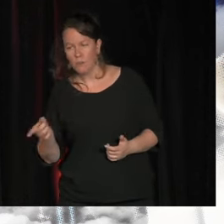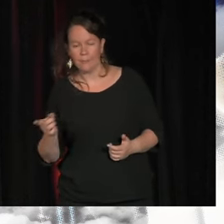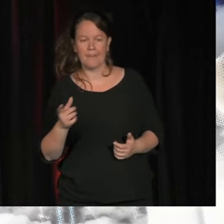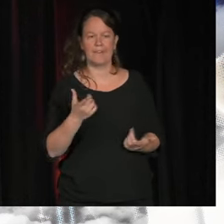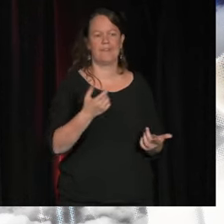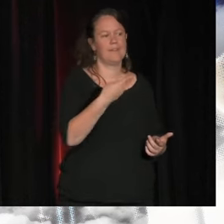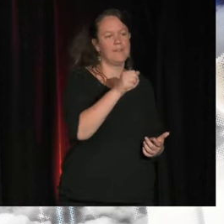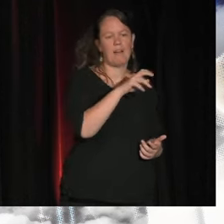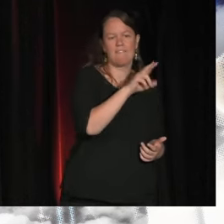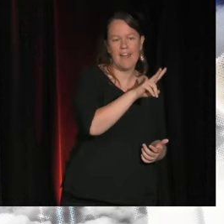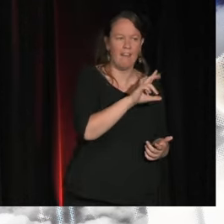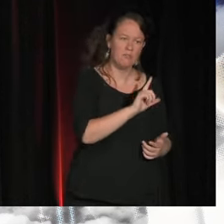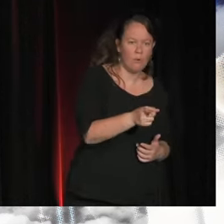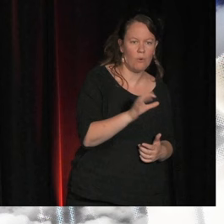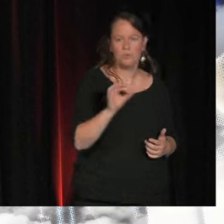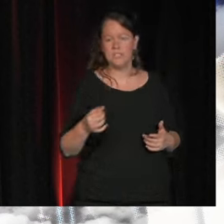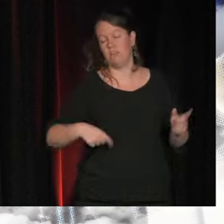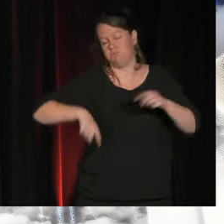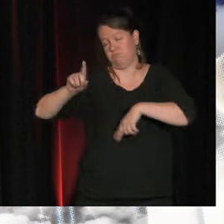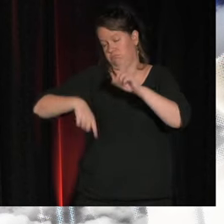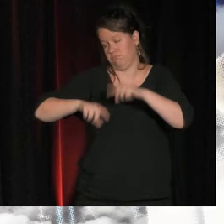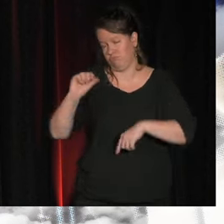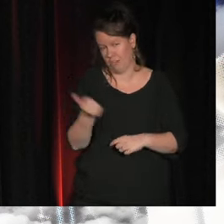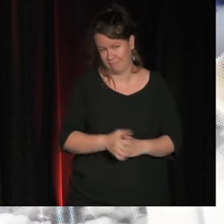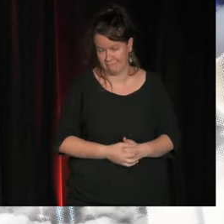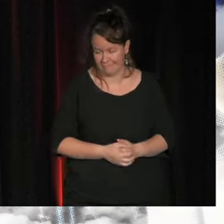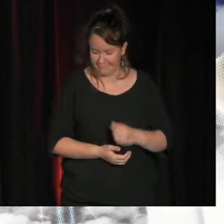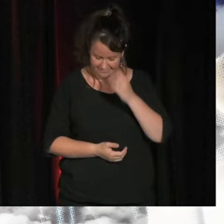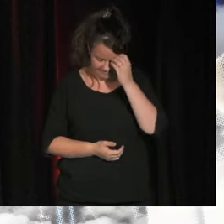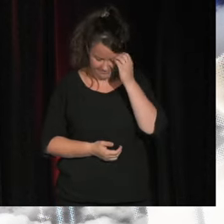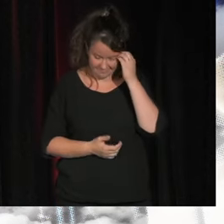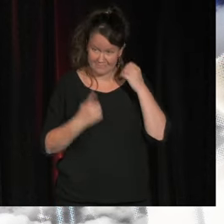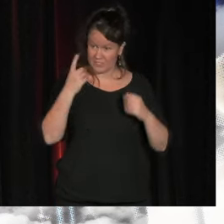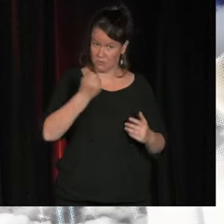aura ses appréciations ou ses émotions en fonction. Sur la question de "c'est de l'art ou pas ?", je pense que ce que j'aurais